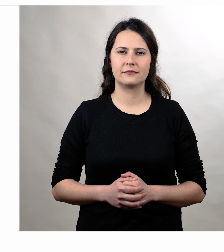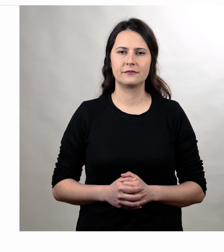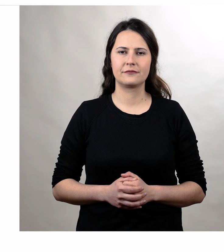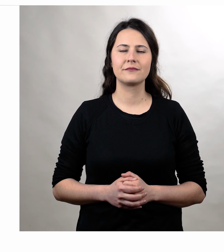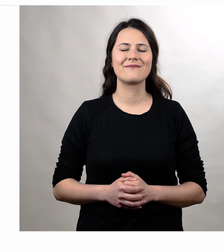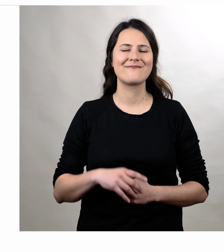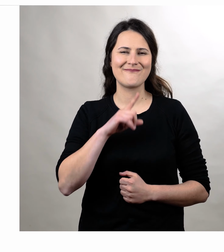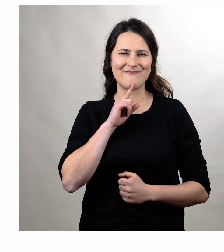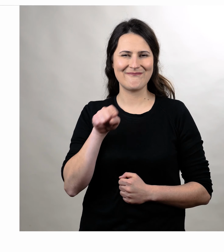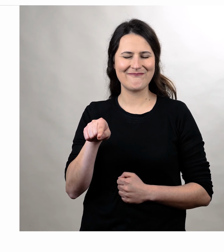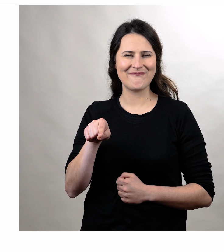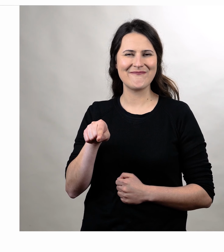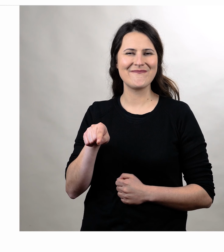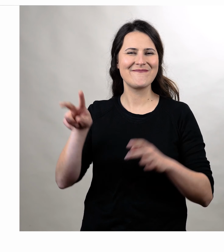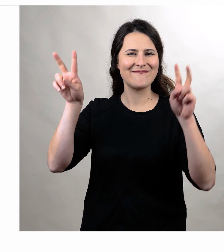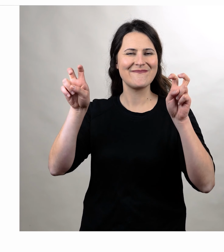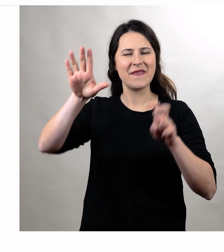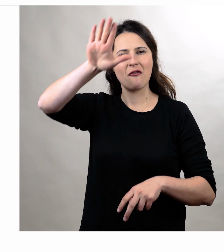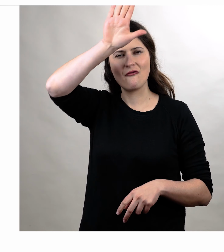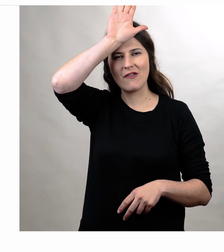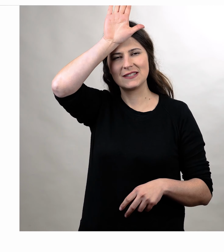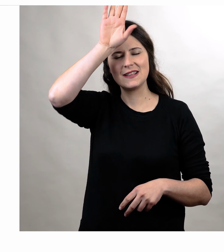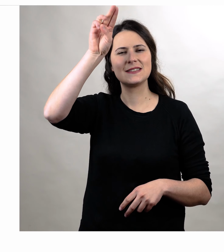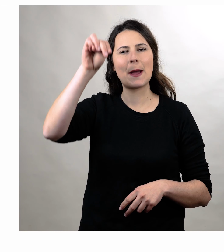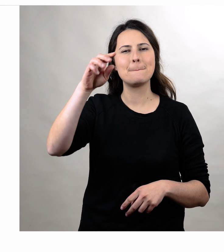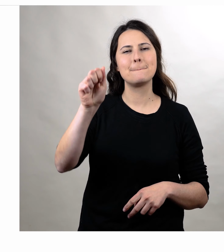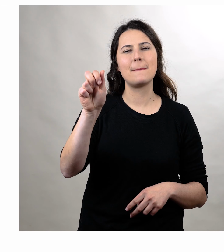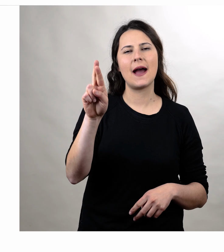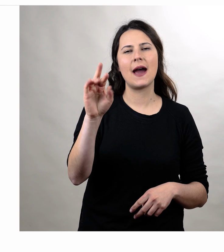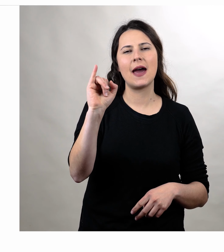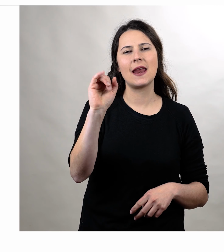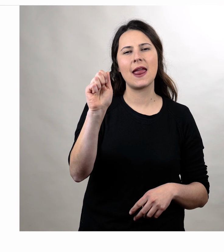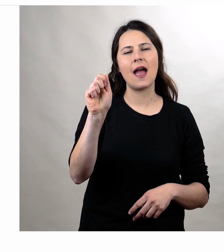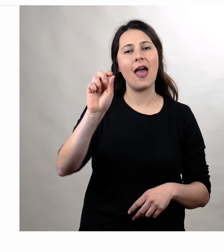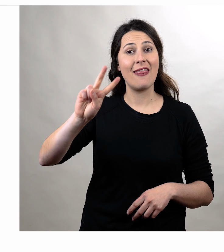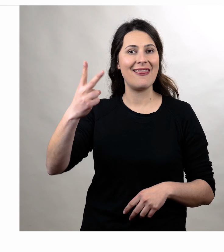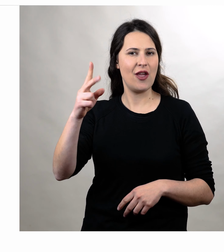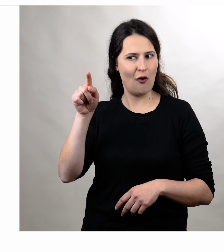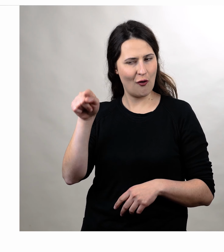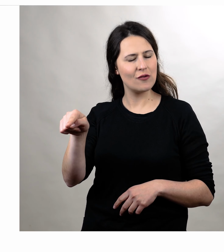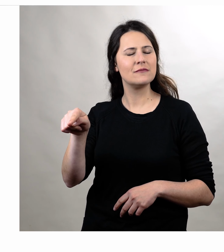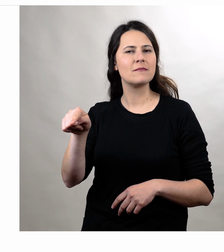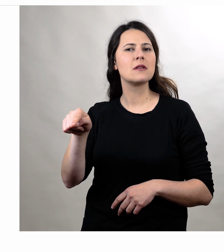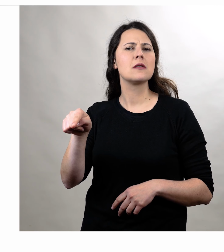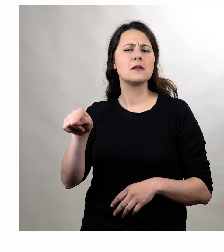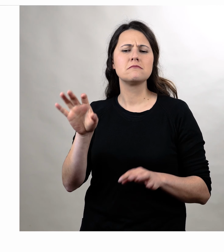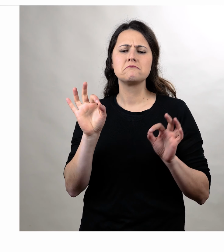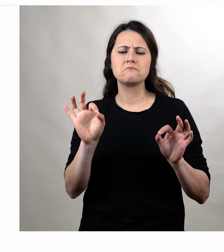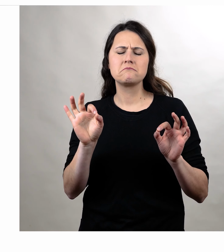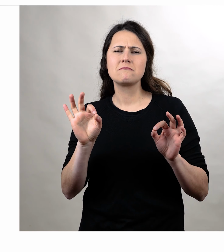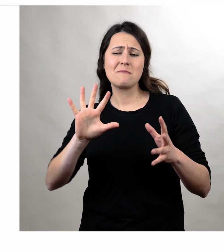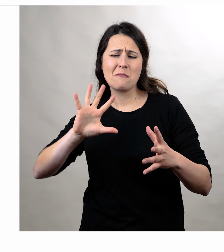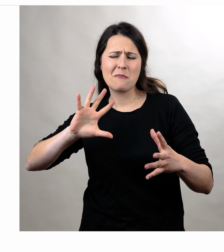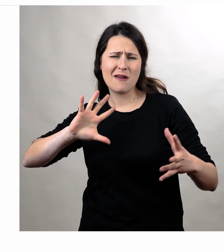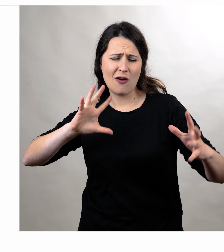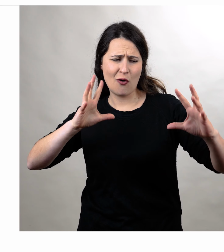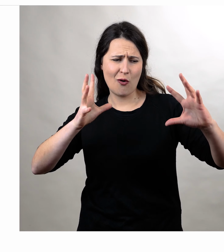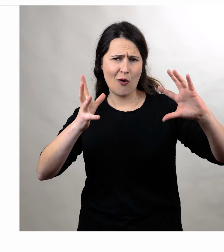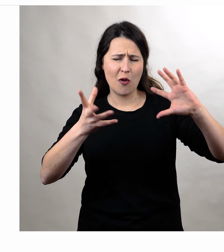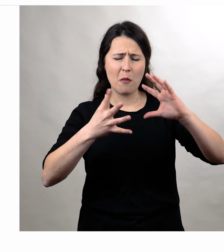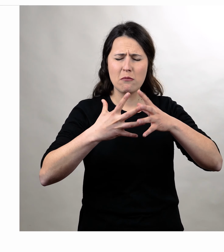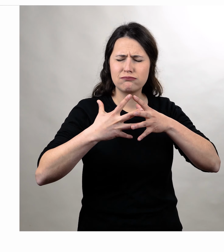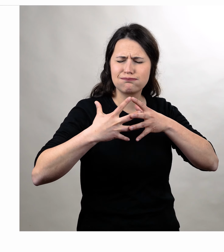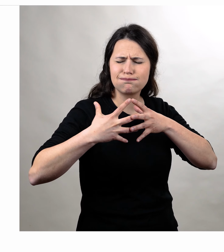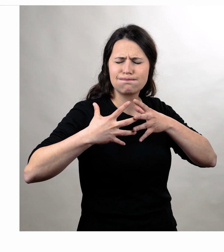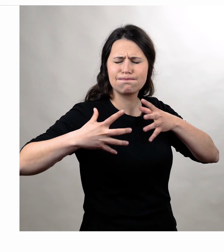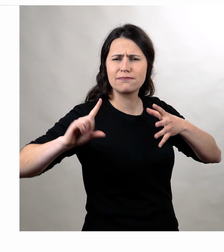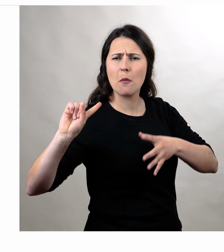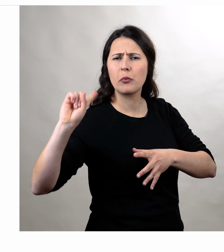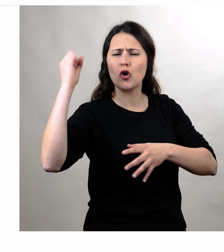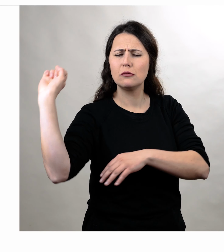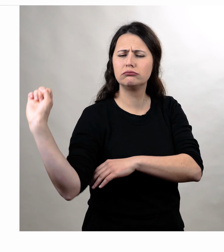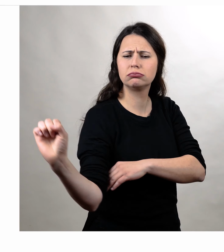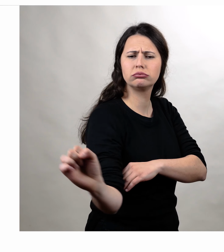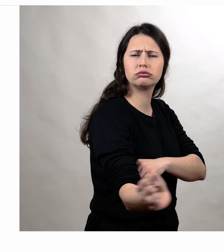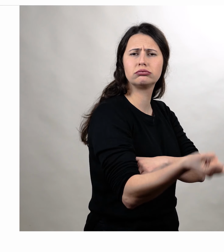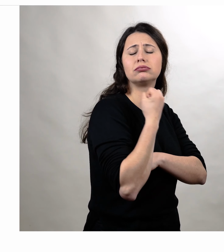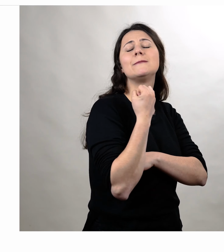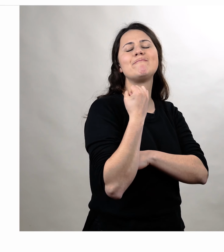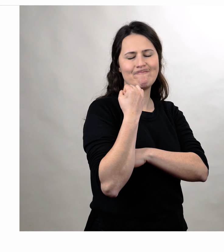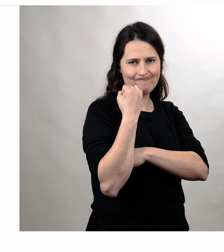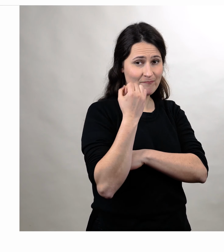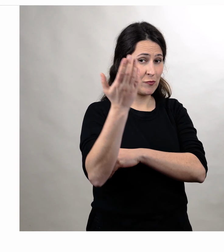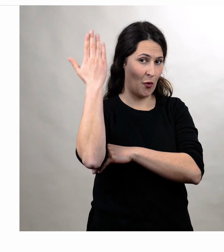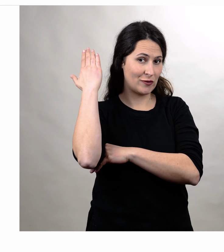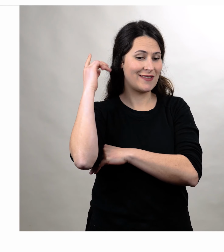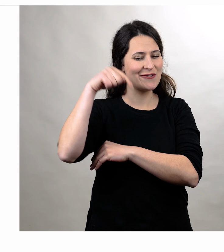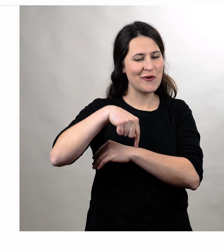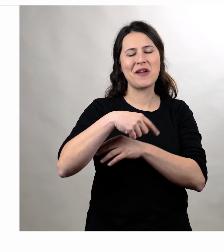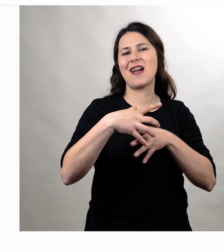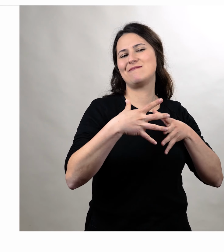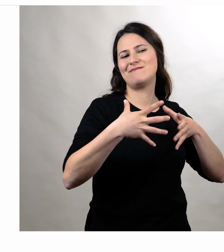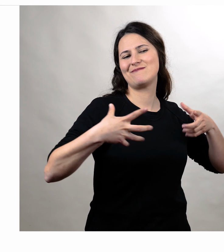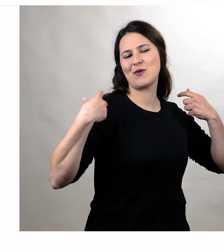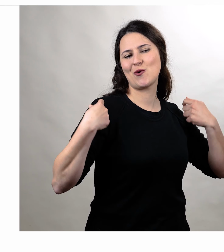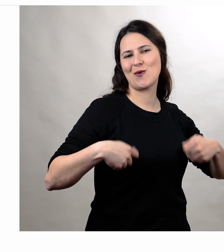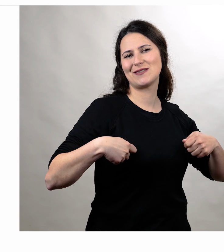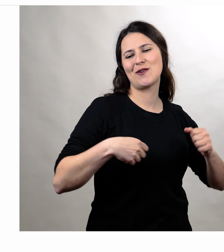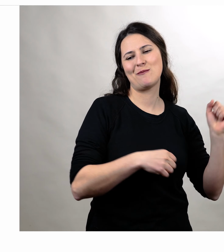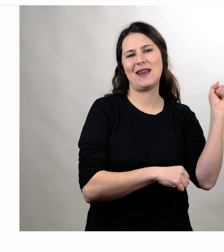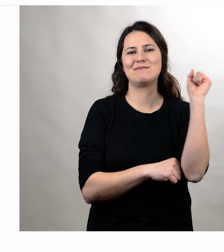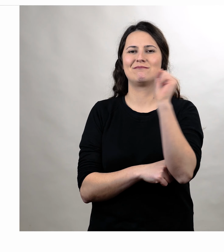Το «Βασίλισσα Μαρία 2» ήταν για ένα διάστημα το μεγαλύτερο επιβατηγό πλοίο, πριν ξεπεραστεί από τα πιο σύγχρονα κρουαζιερόπλοια.